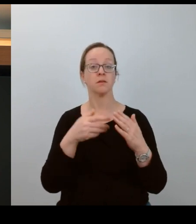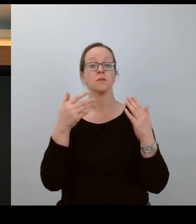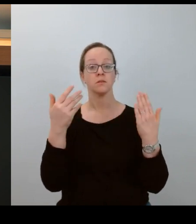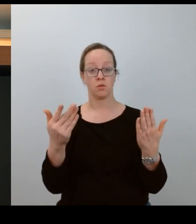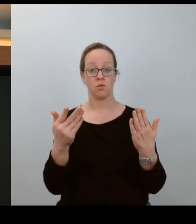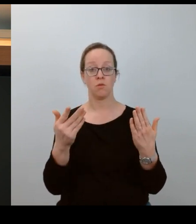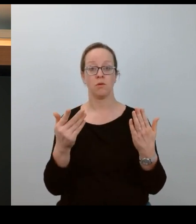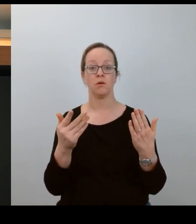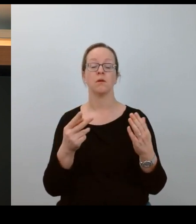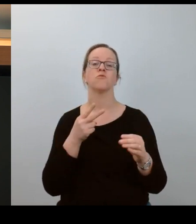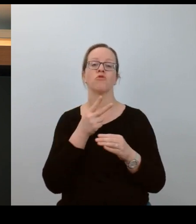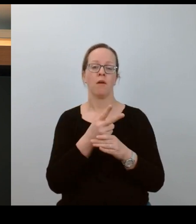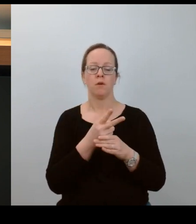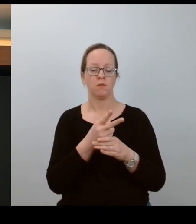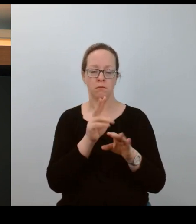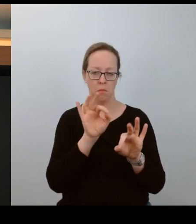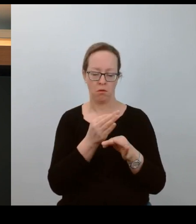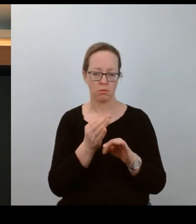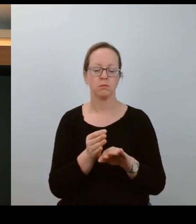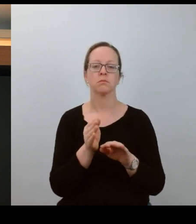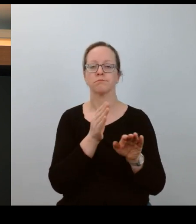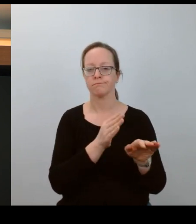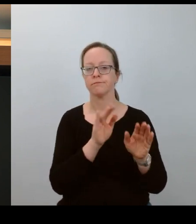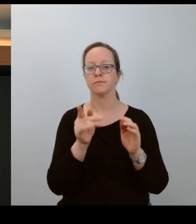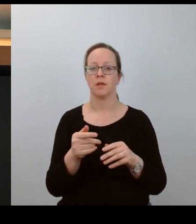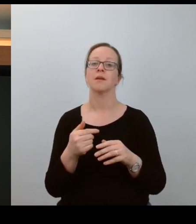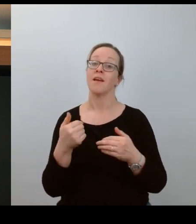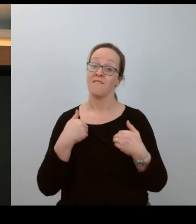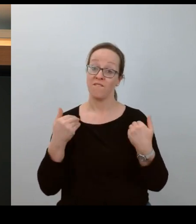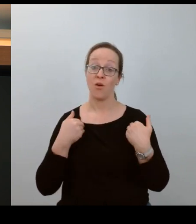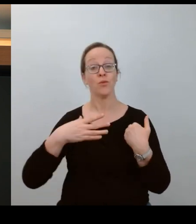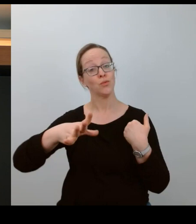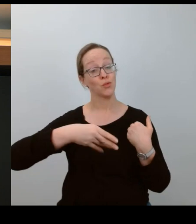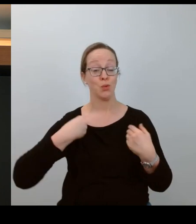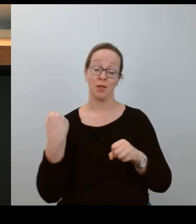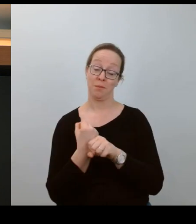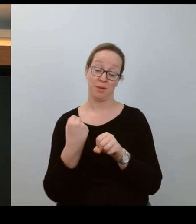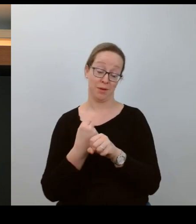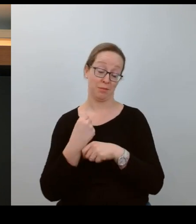die Nachbesetzung warten mussten. Ähnlich sieht das übrigens auch beim Transparenz-Gesetz aus.